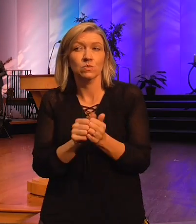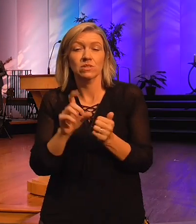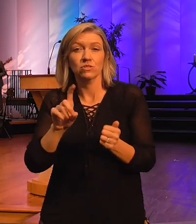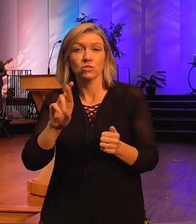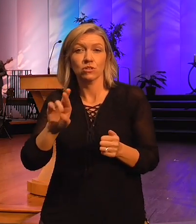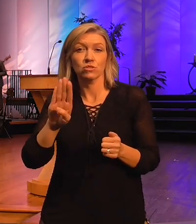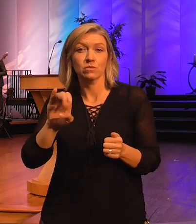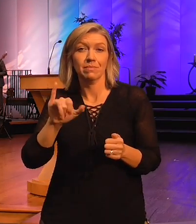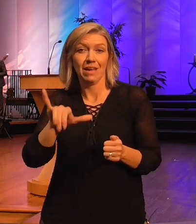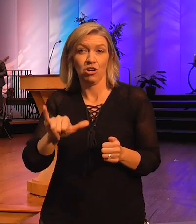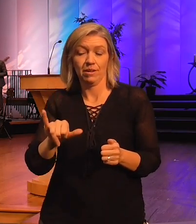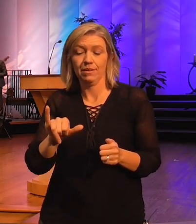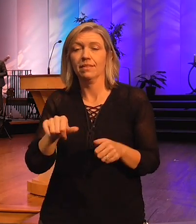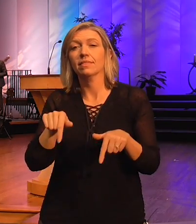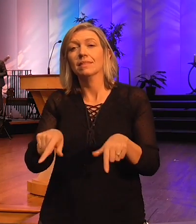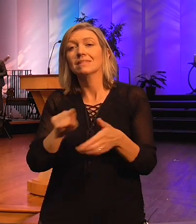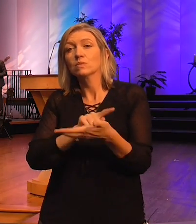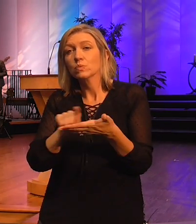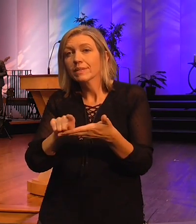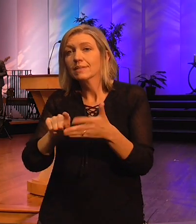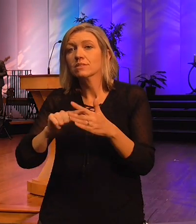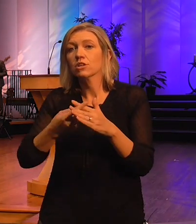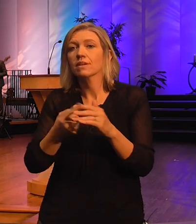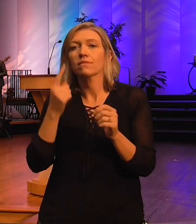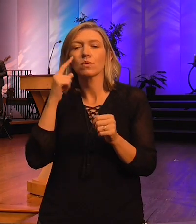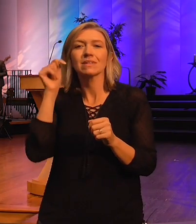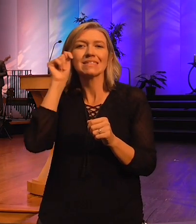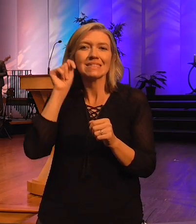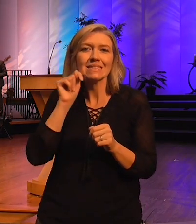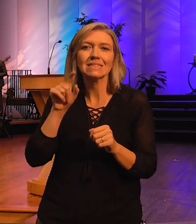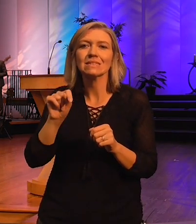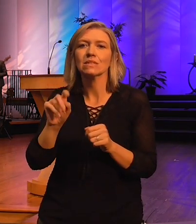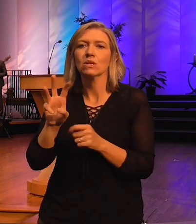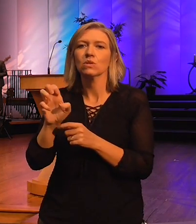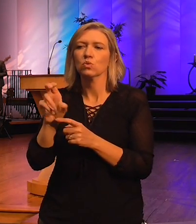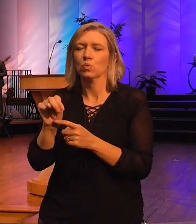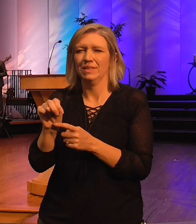viene a partir de esta semana es para adolescentes y gemelos. Es una oportunidad increíble para apoyar